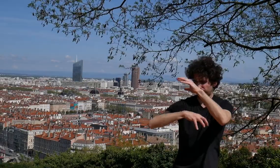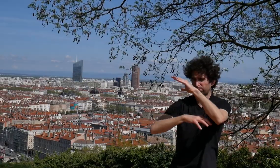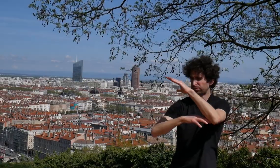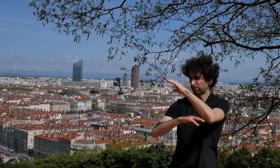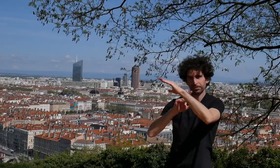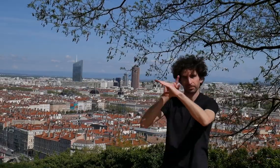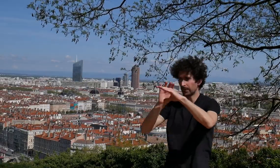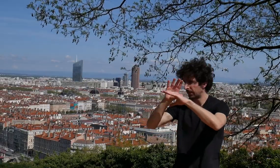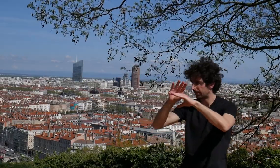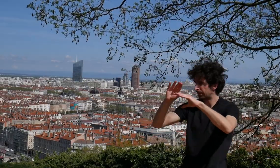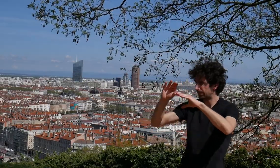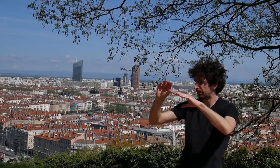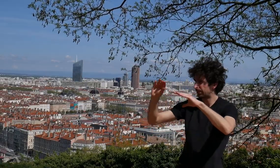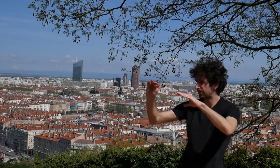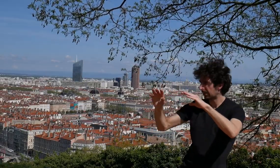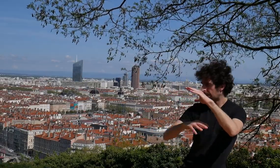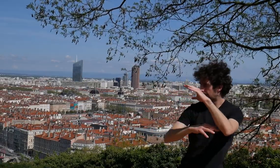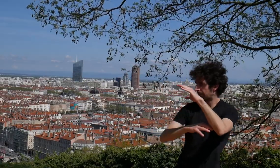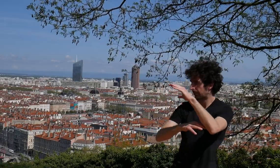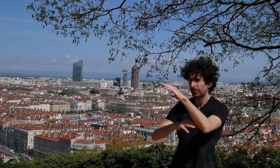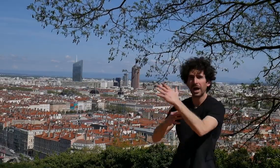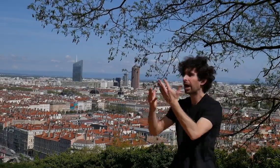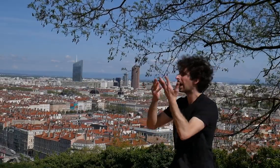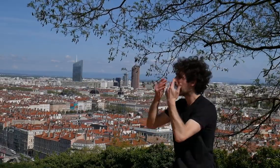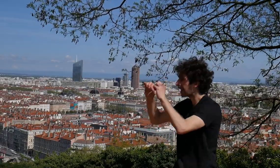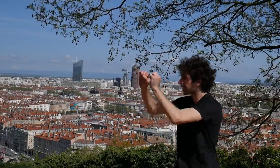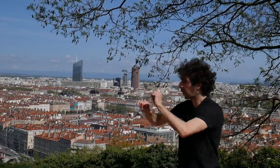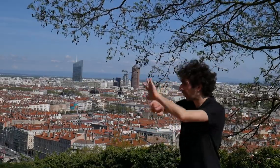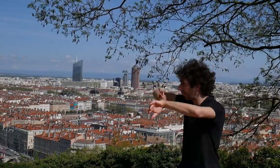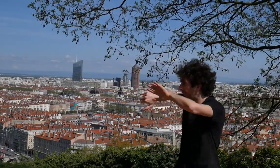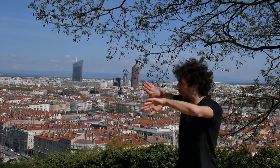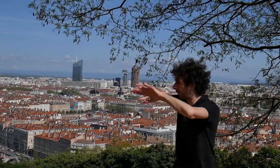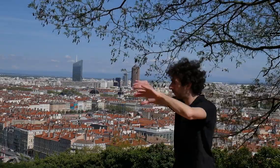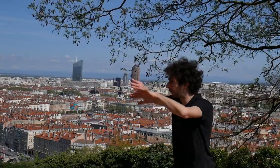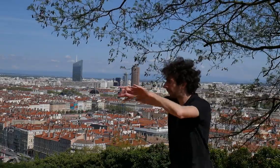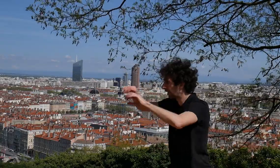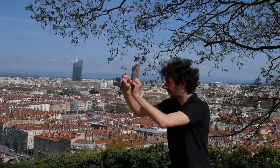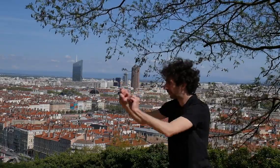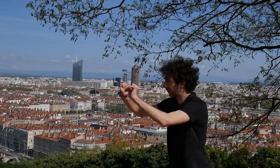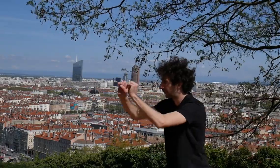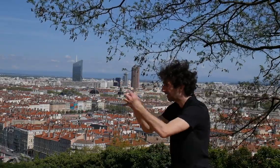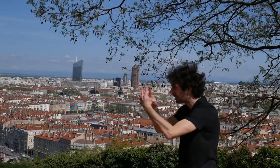Quand le front chaud avance, il nettoie l'air